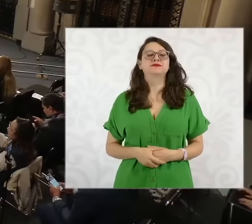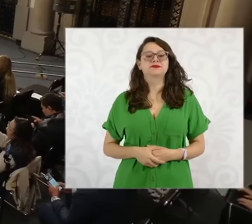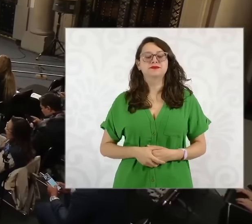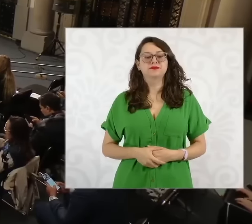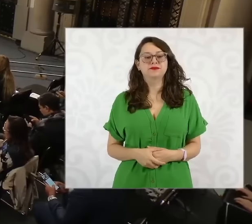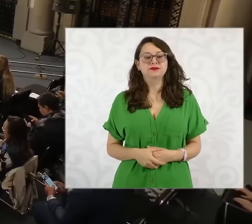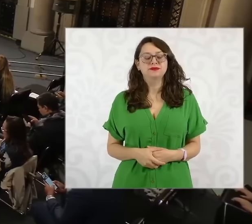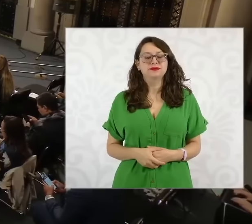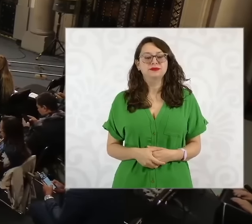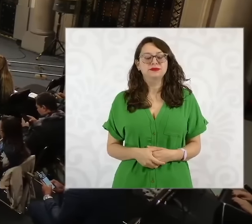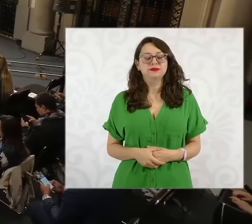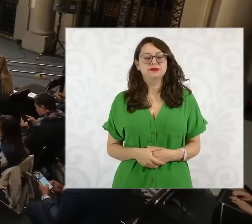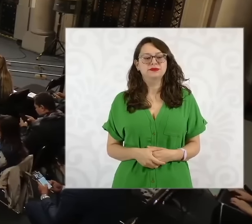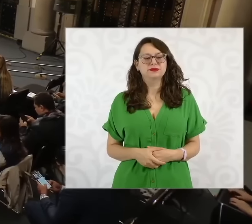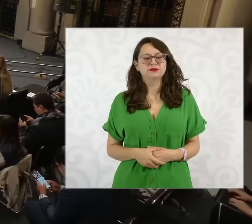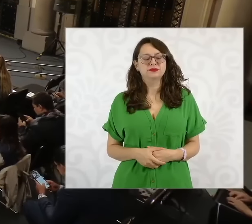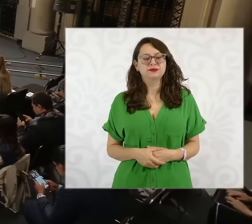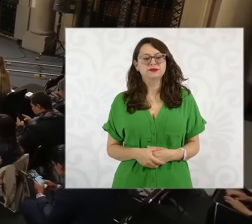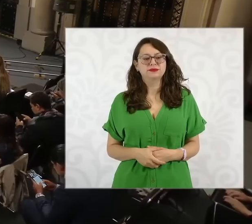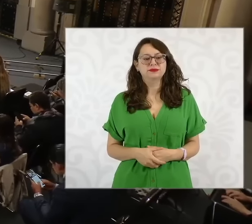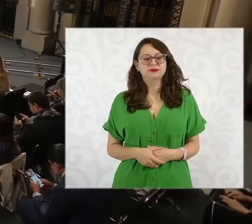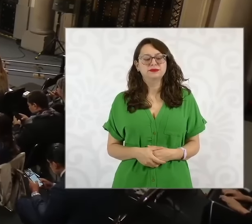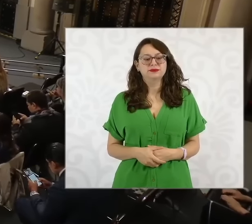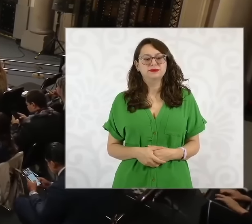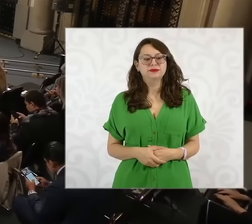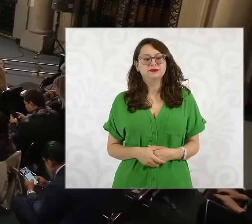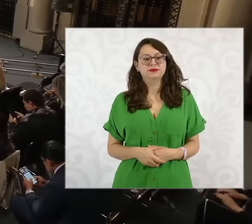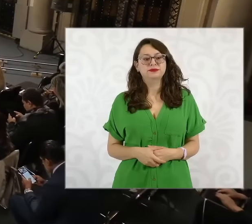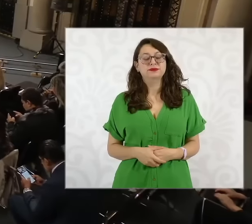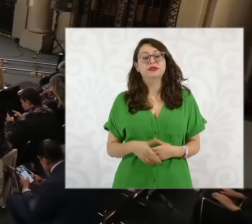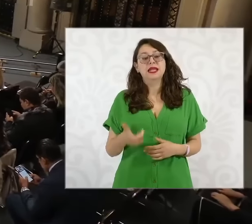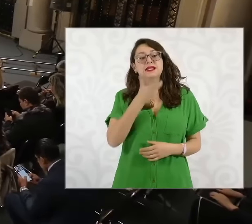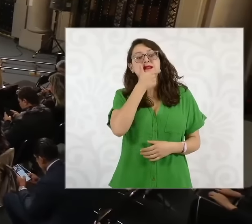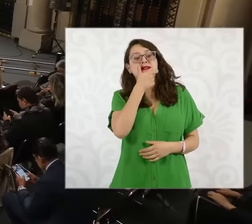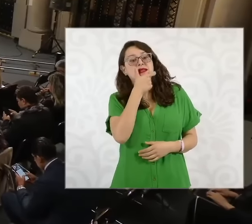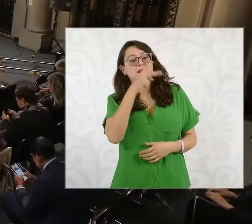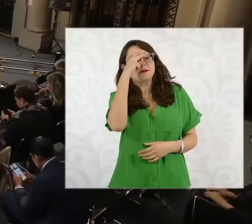Noruega, por Inglaterra, México. ¿Con quién fuiste tú? Yo quería quedar en Inglaterra. Detesto a los